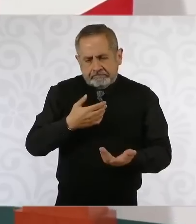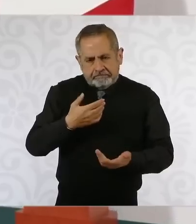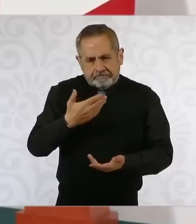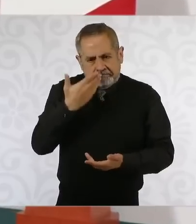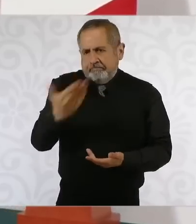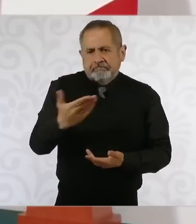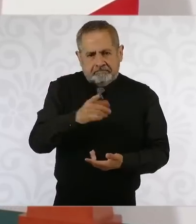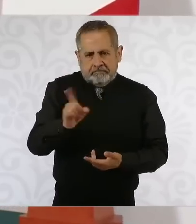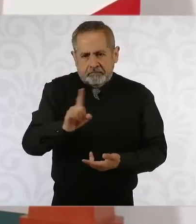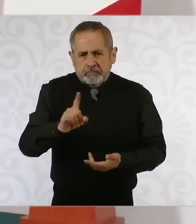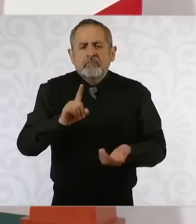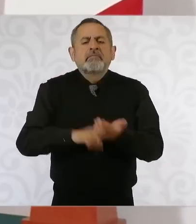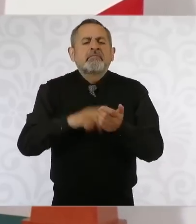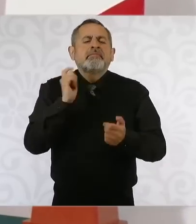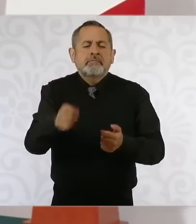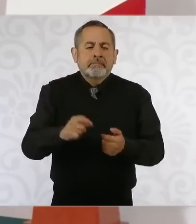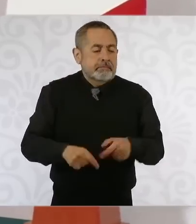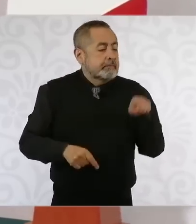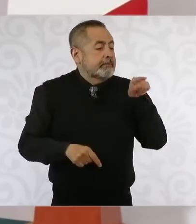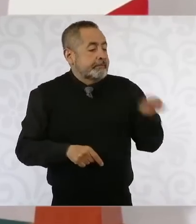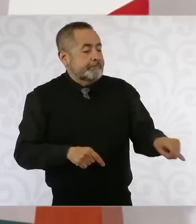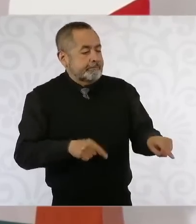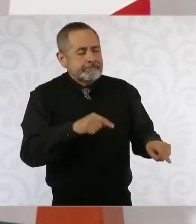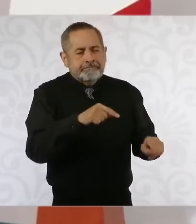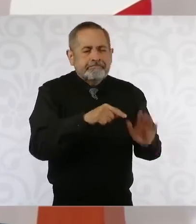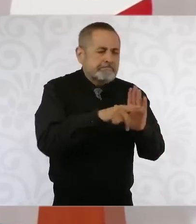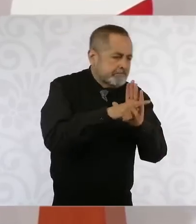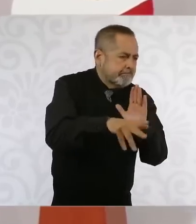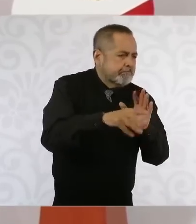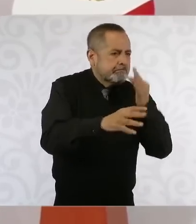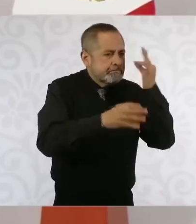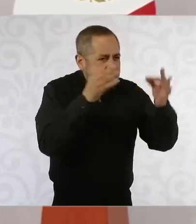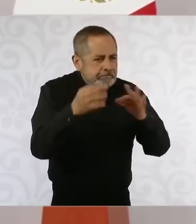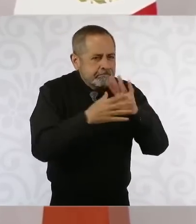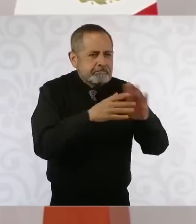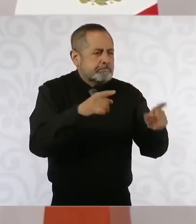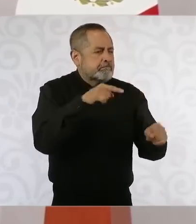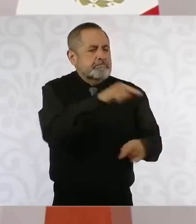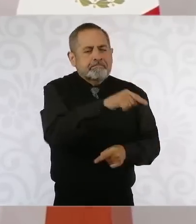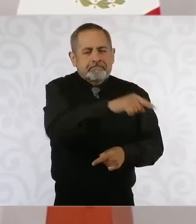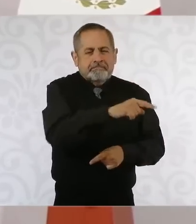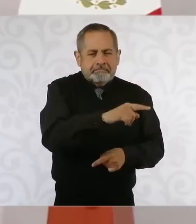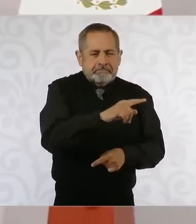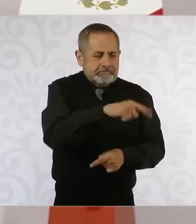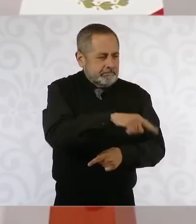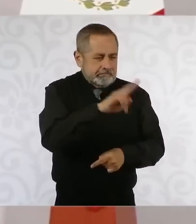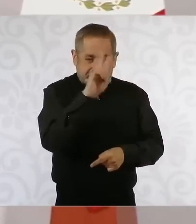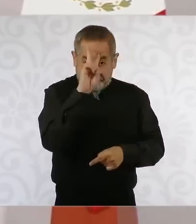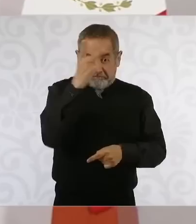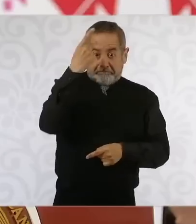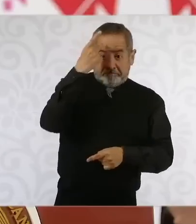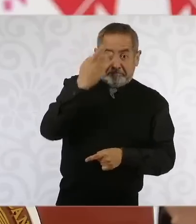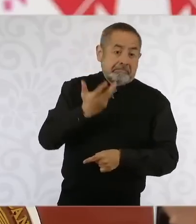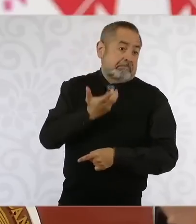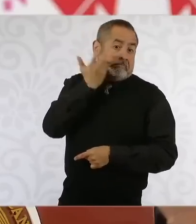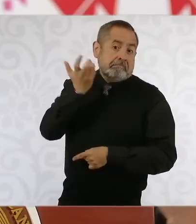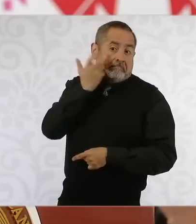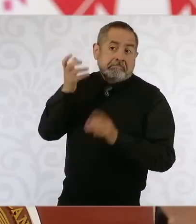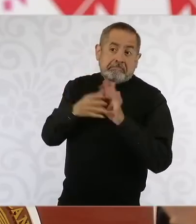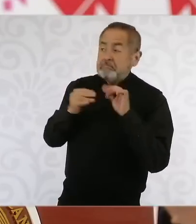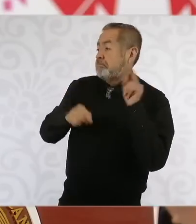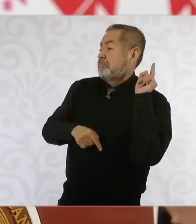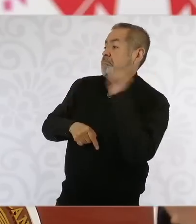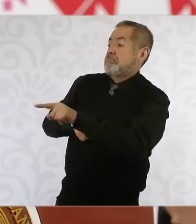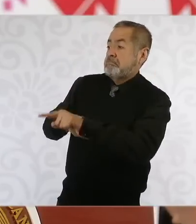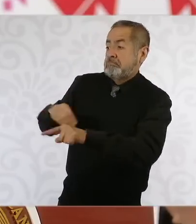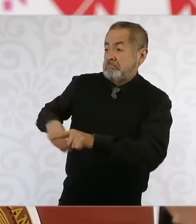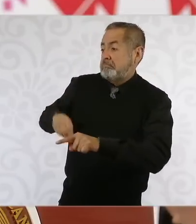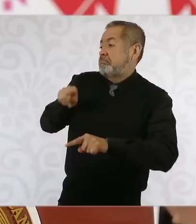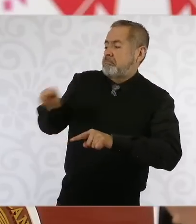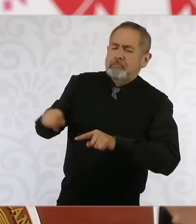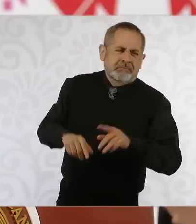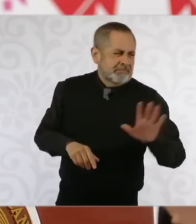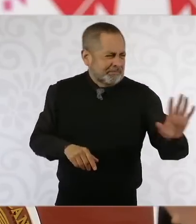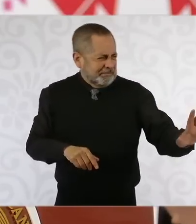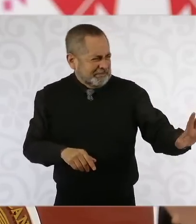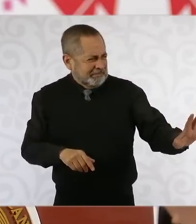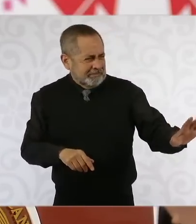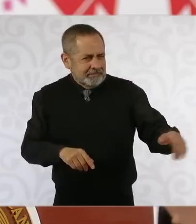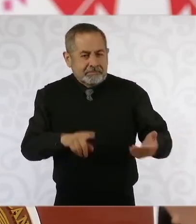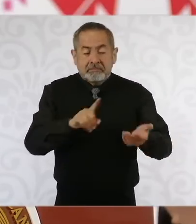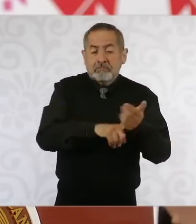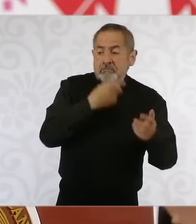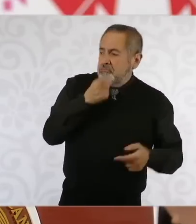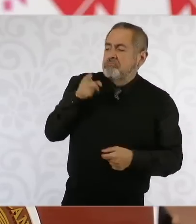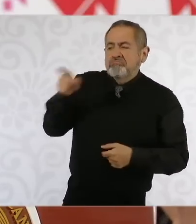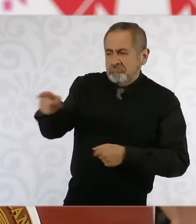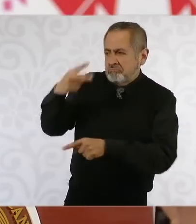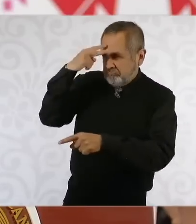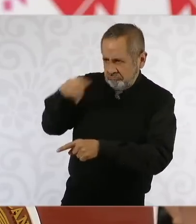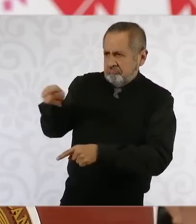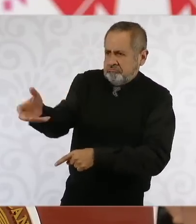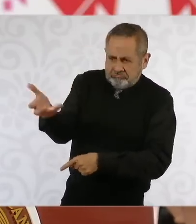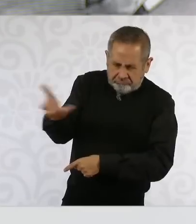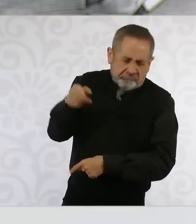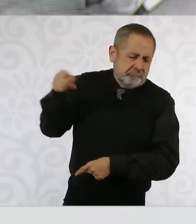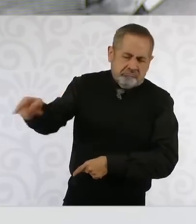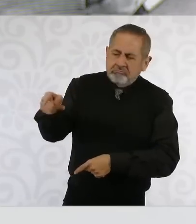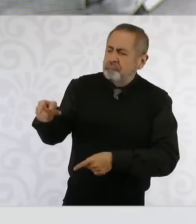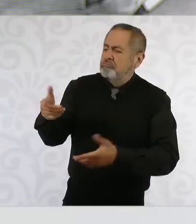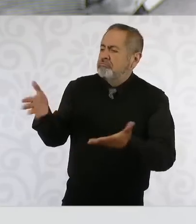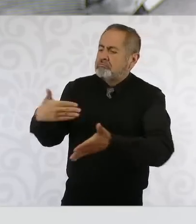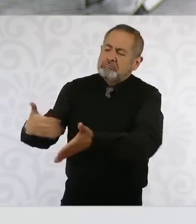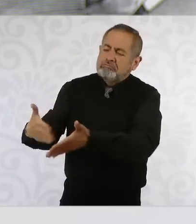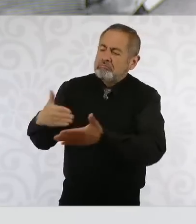cuando hay una visión ahora de que resulta que el fentanilo se cocina en casas en el centro de